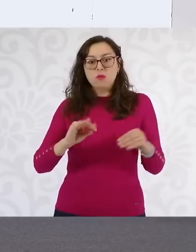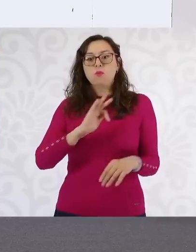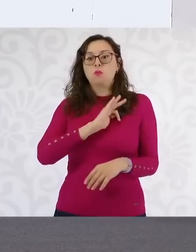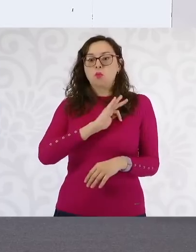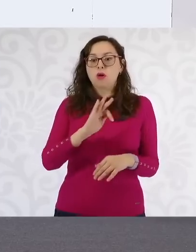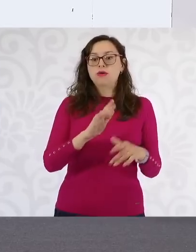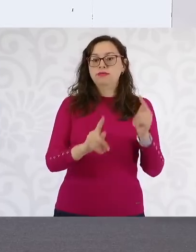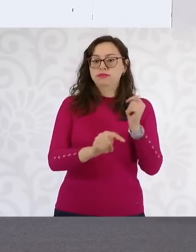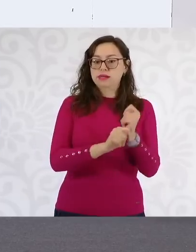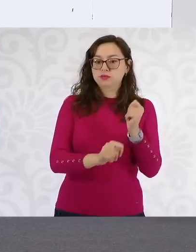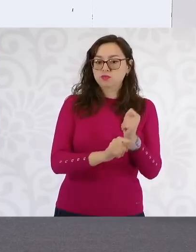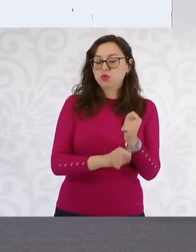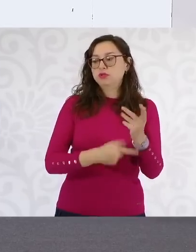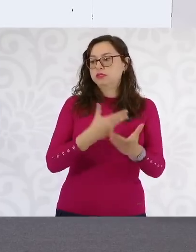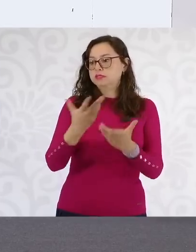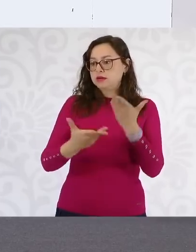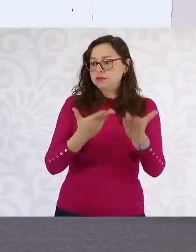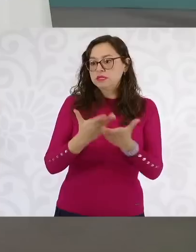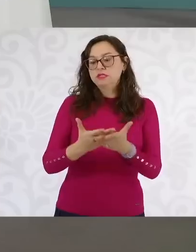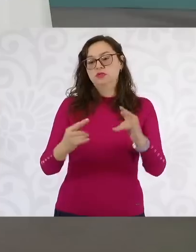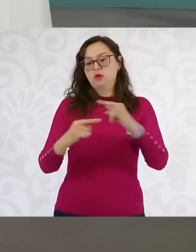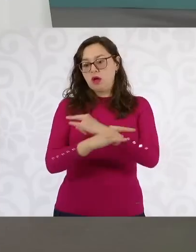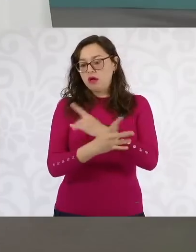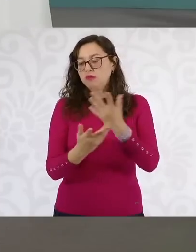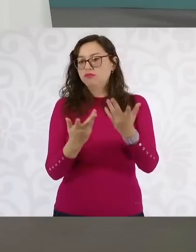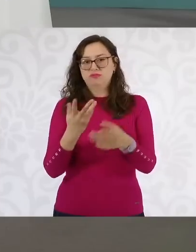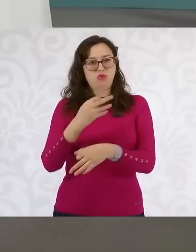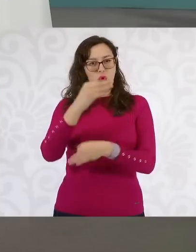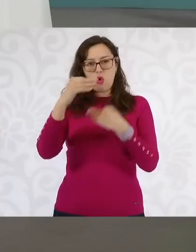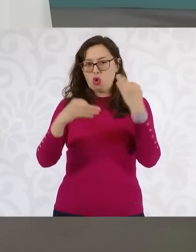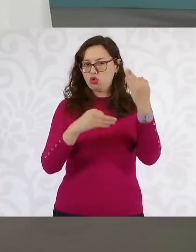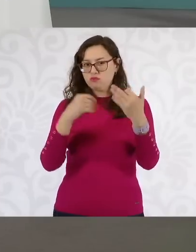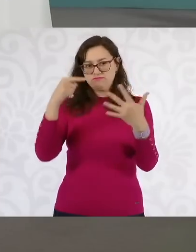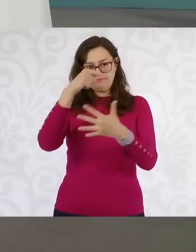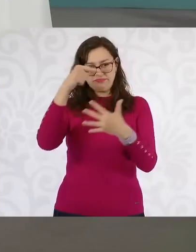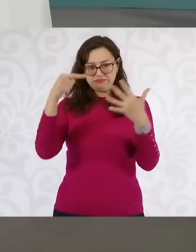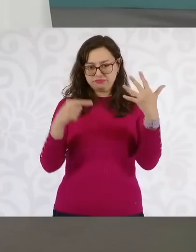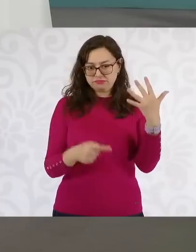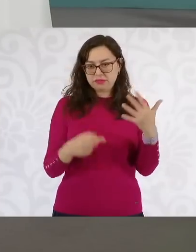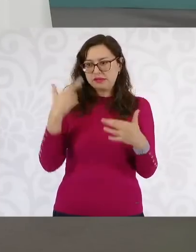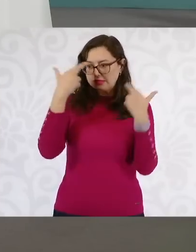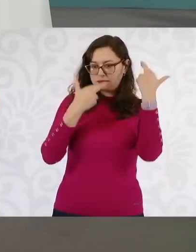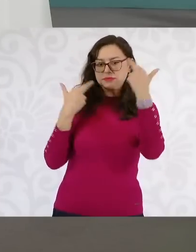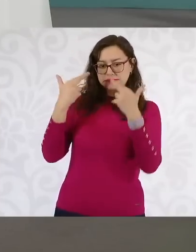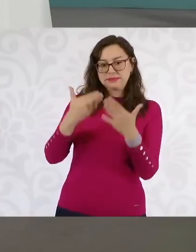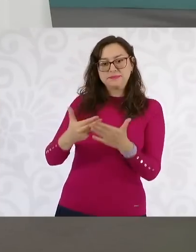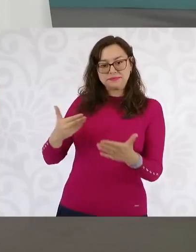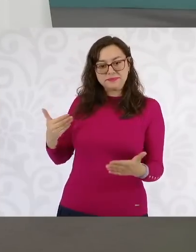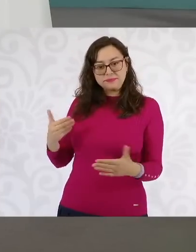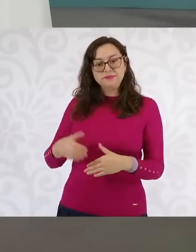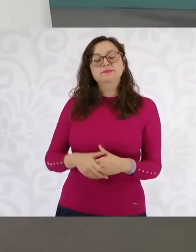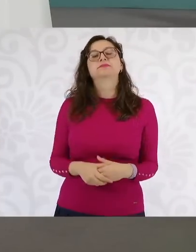a lo que son vías primarias o secundarias estos predios que se han identificado son del Gobierno